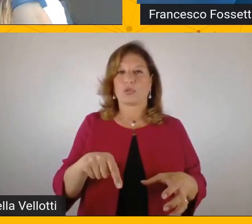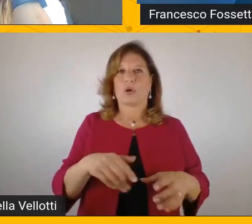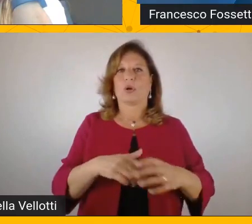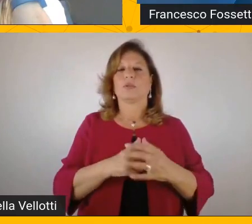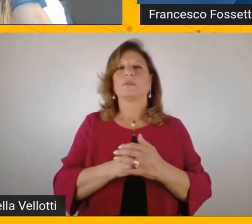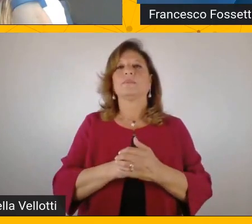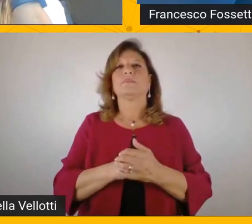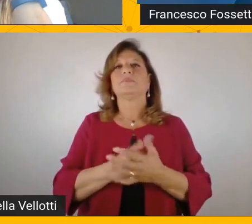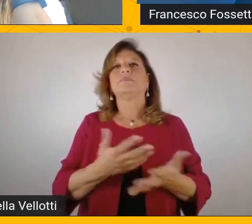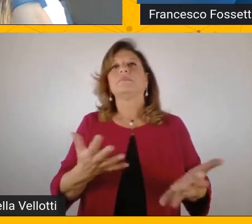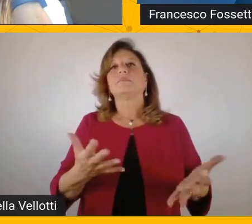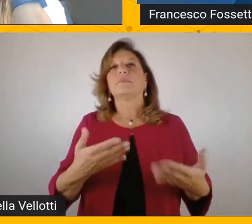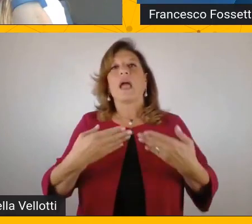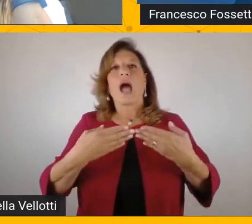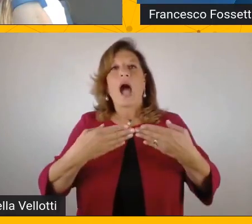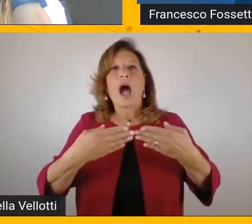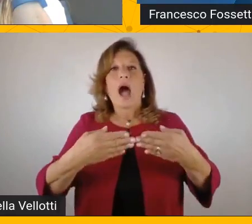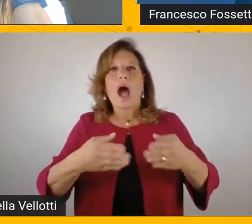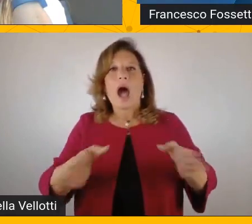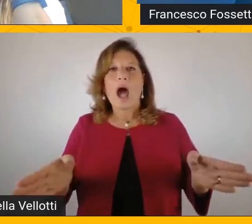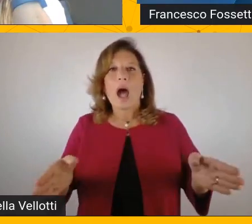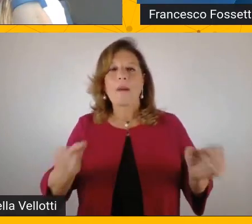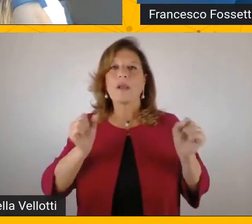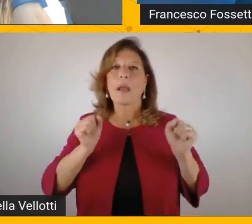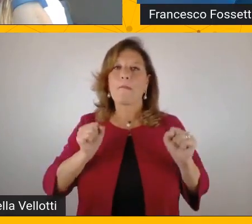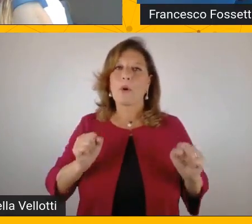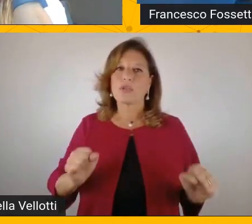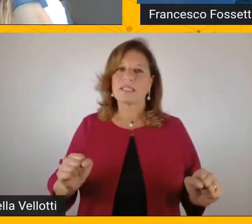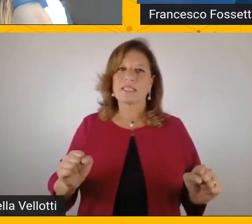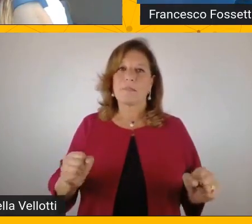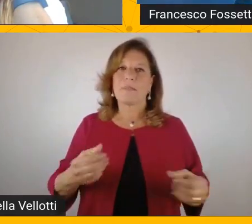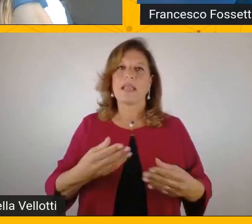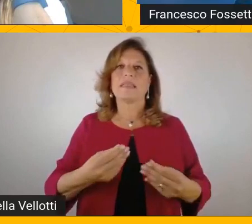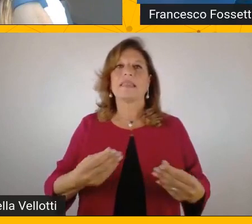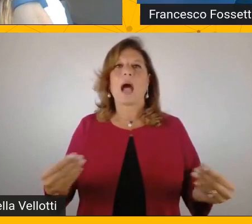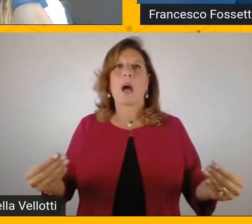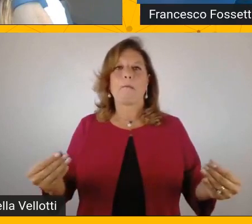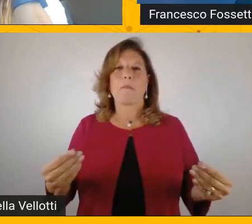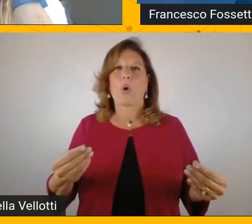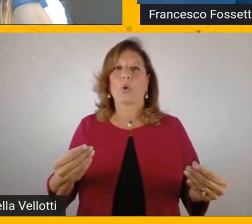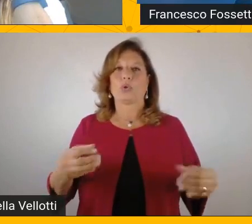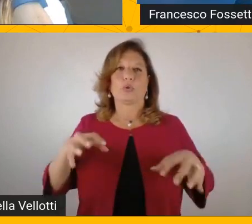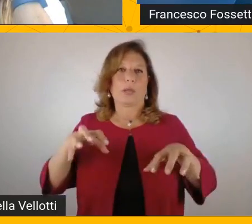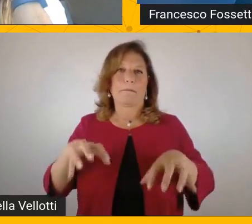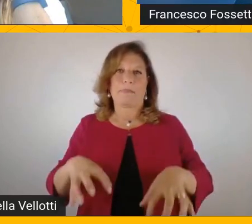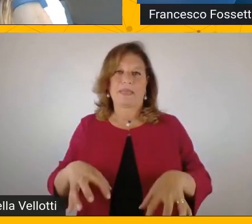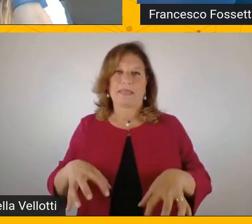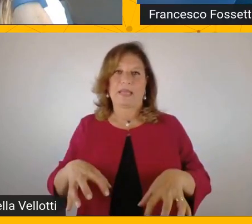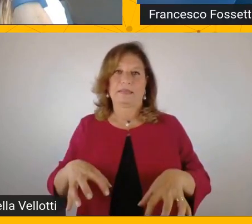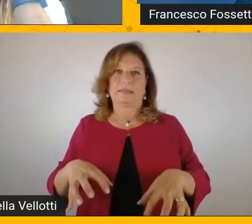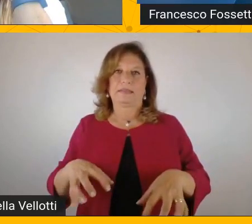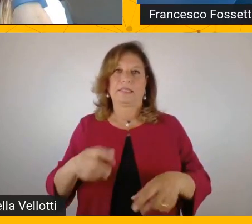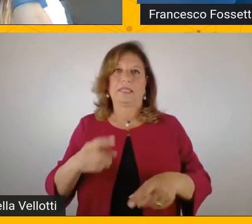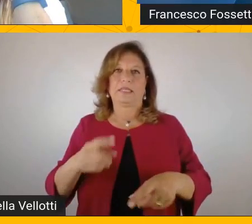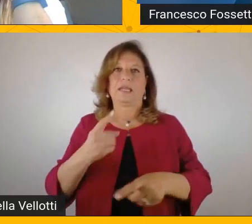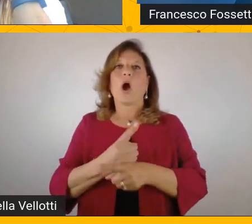economica e ti aprono eh un ventaglio di possibilità molto